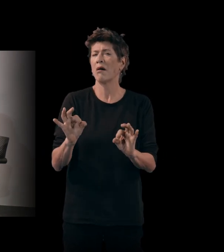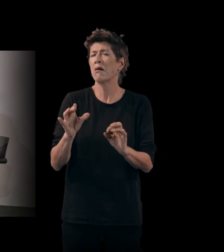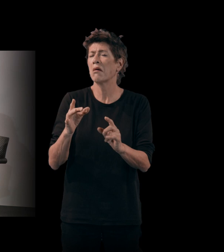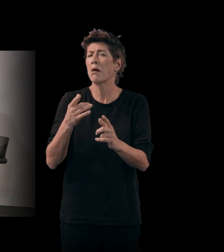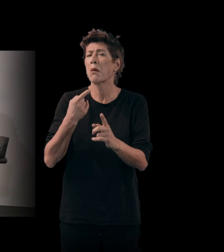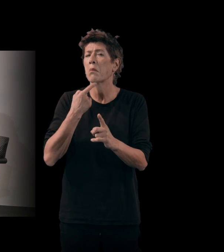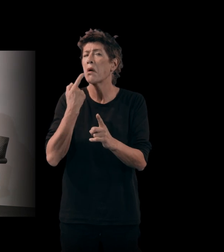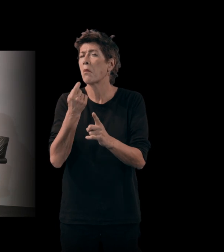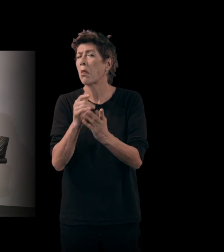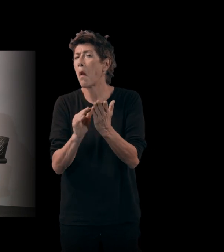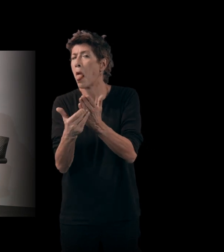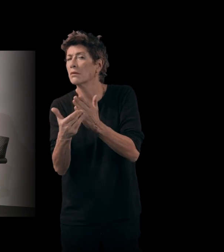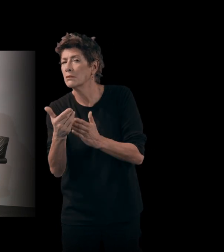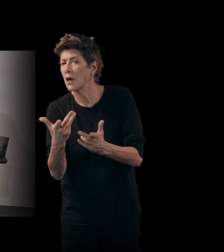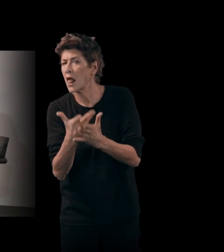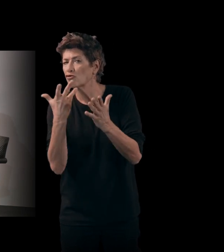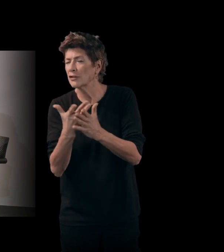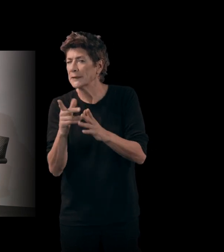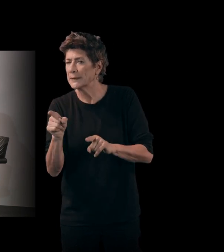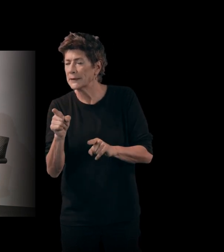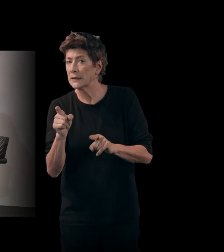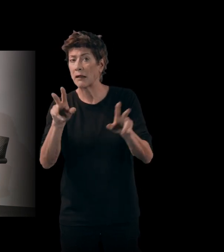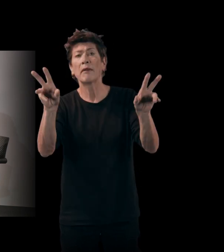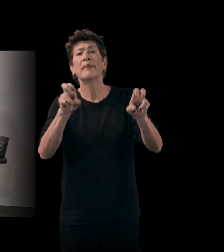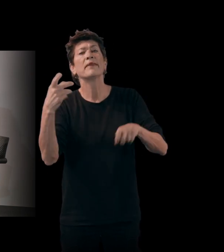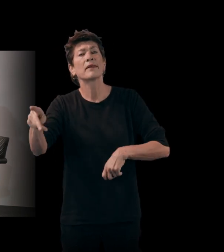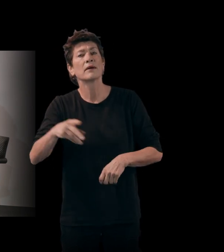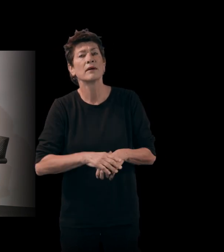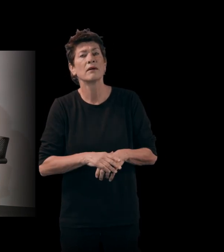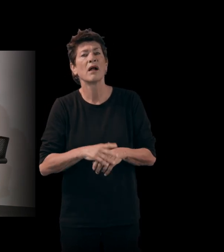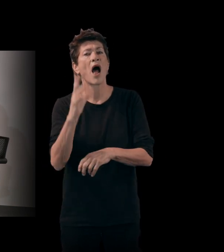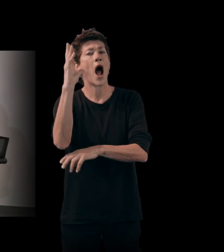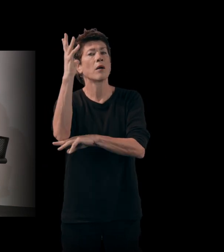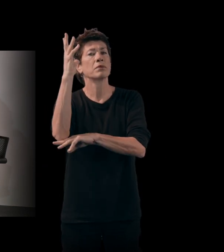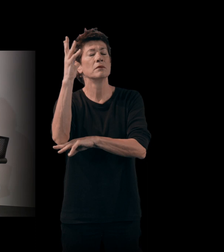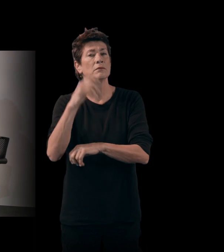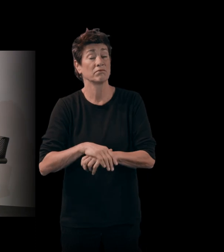ce serait bien de dire quelque chose du titre, Les arbres. On n’a plus que deux minutes.